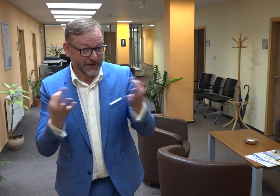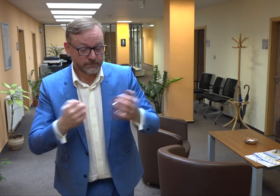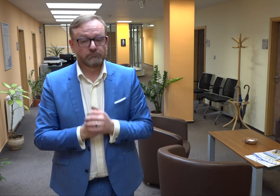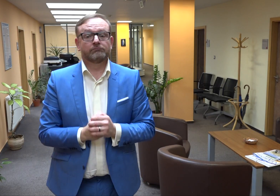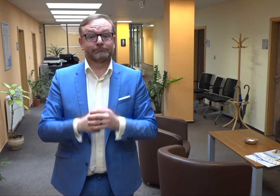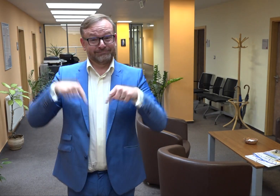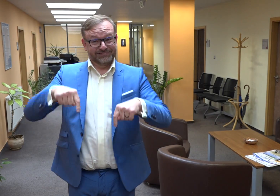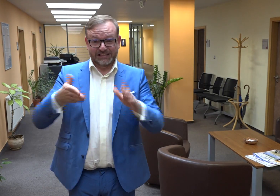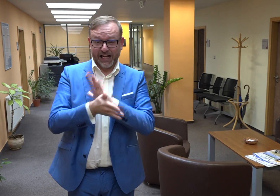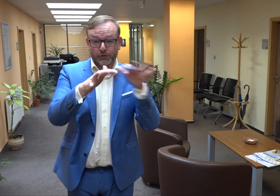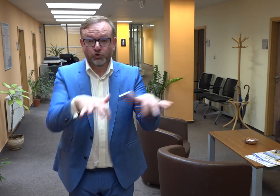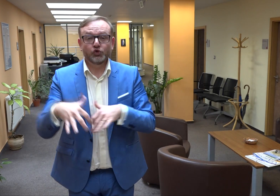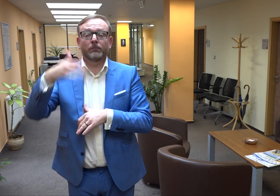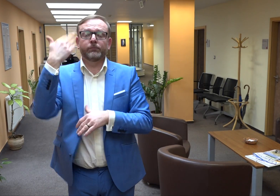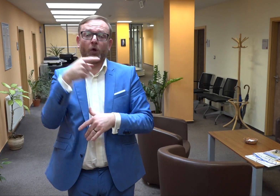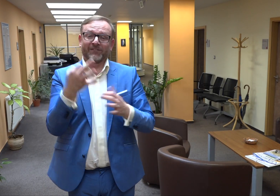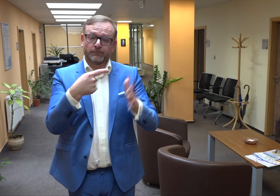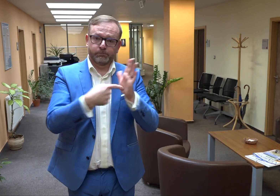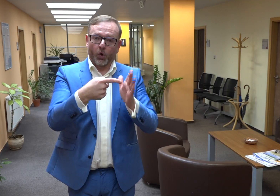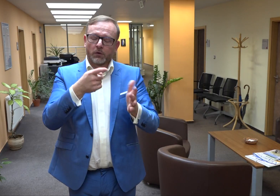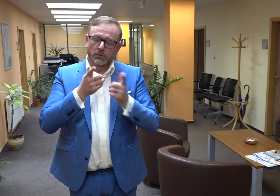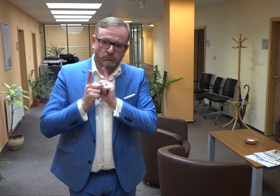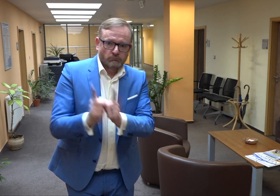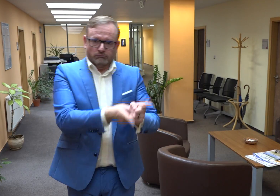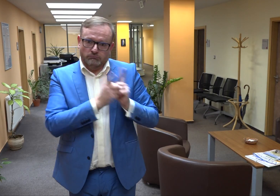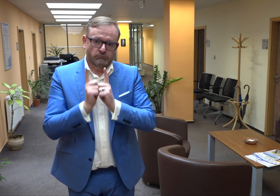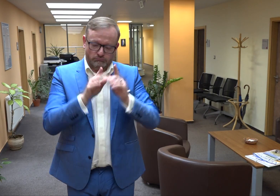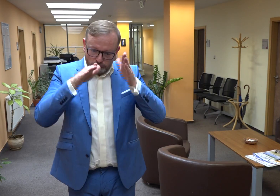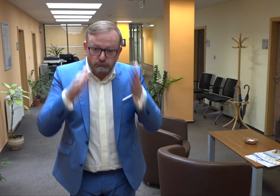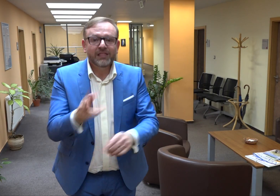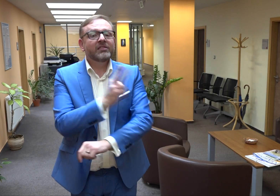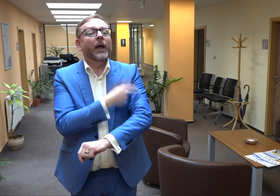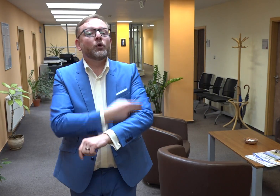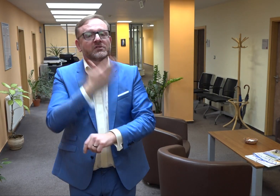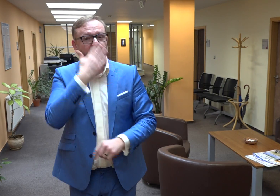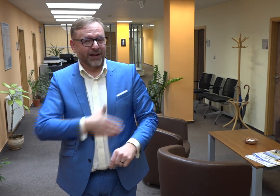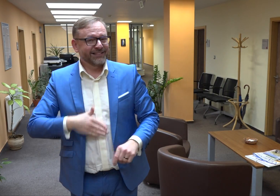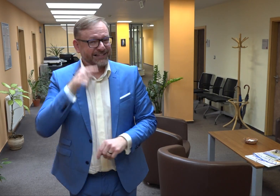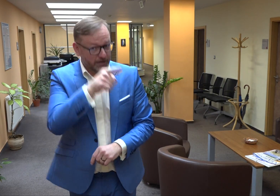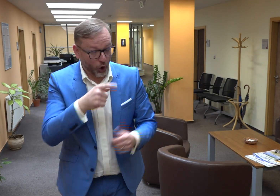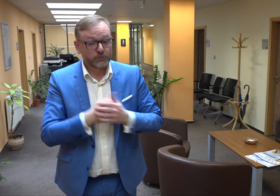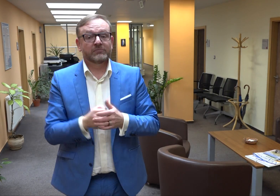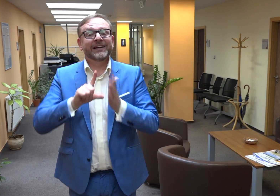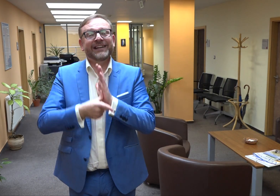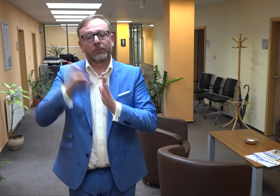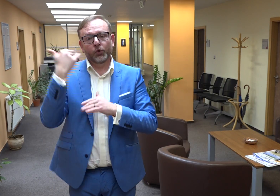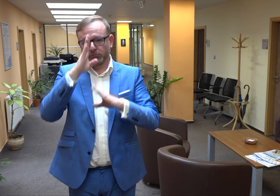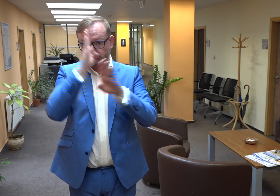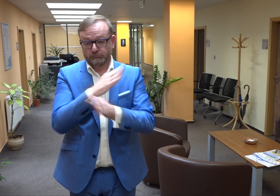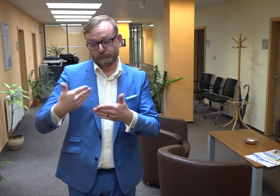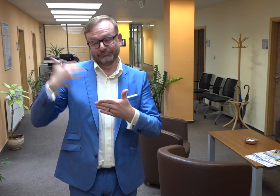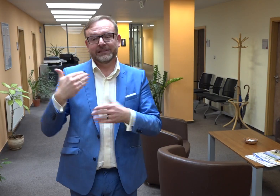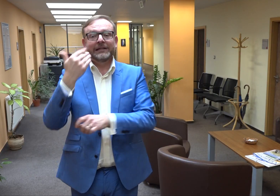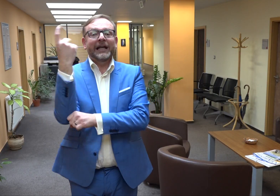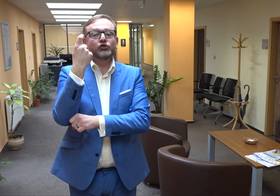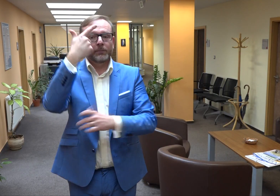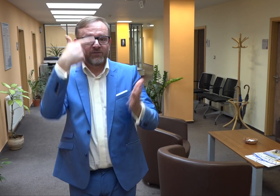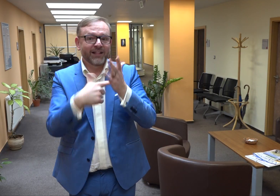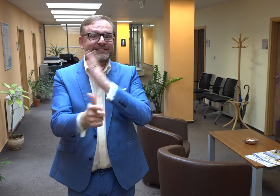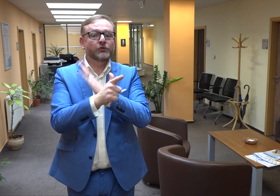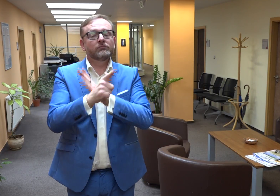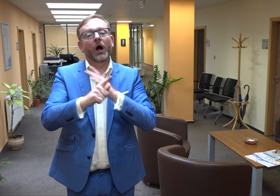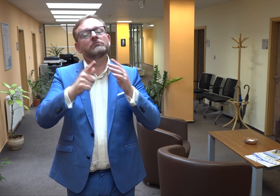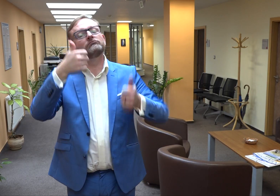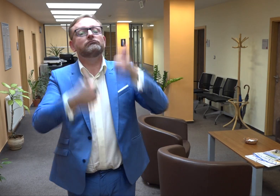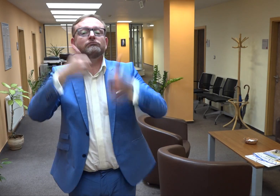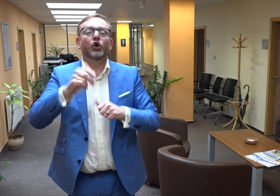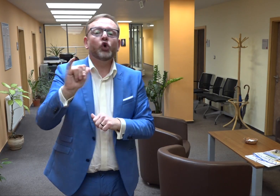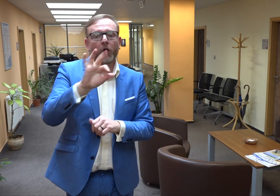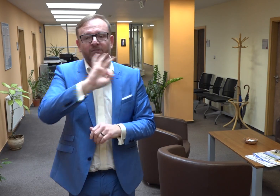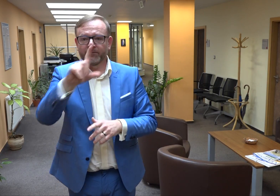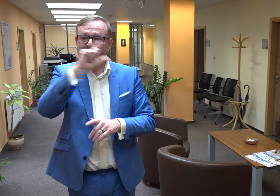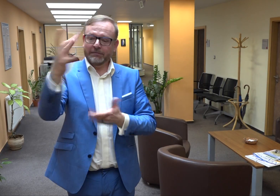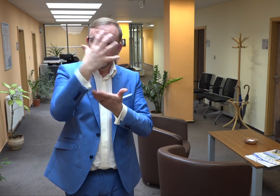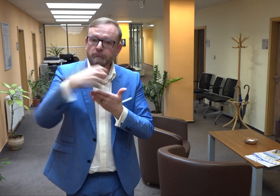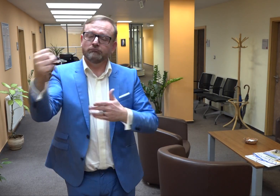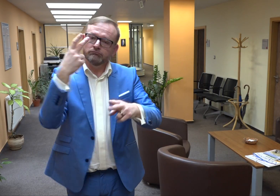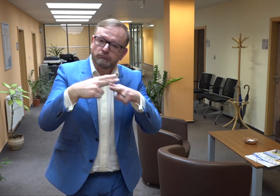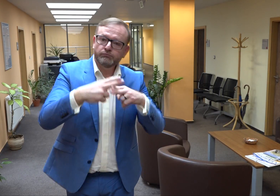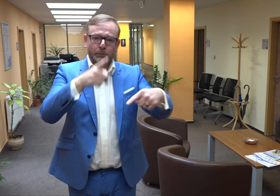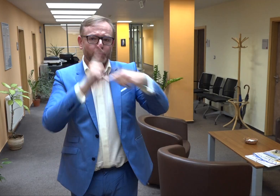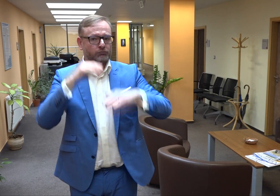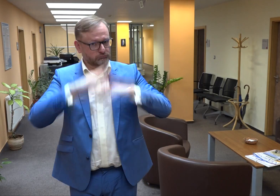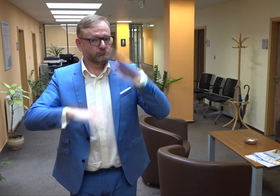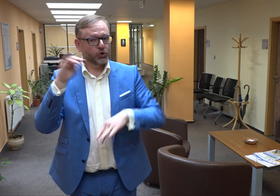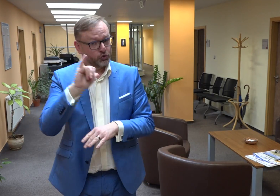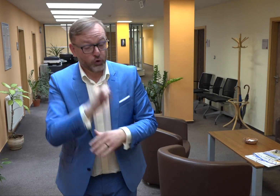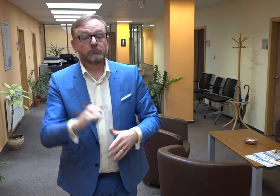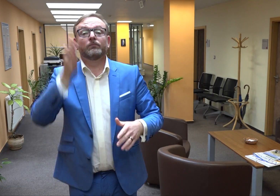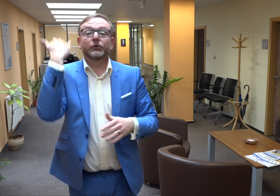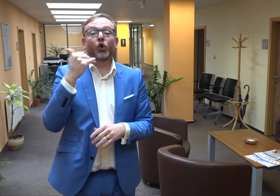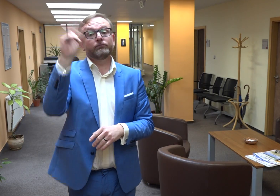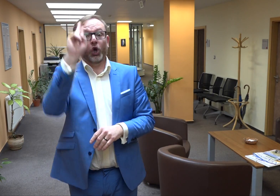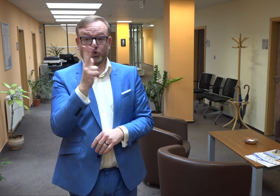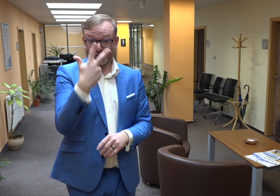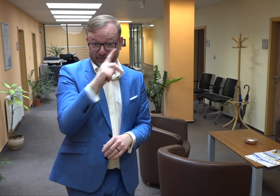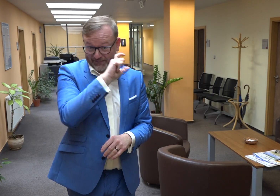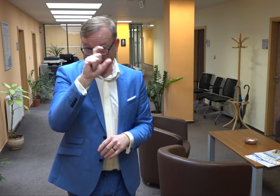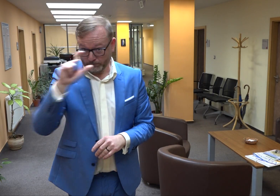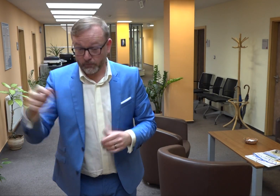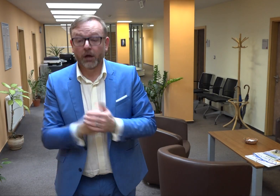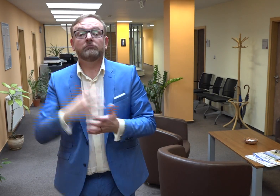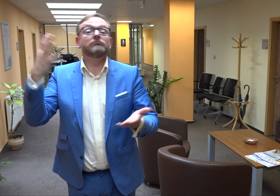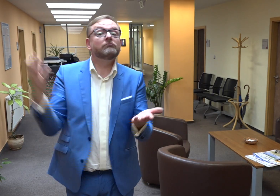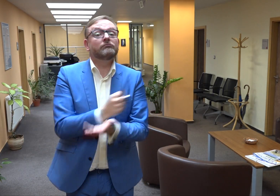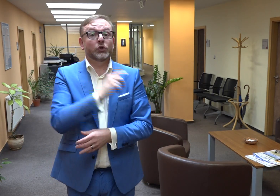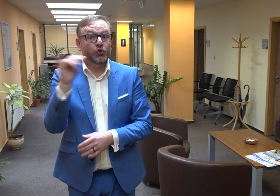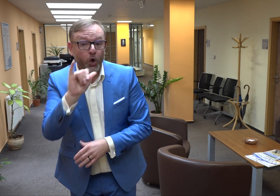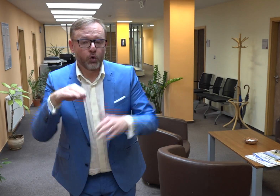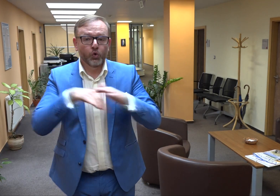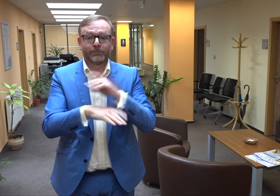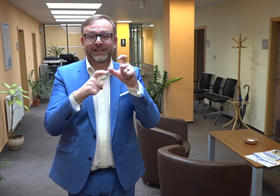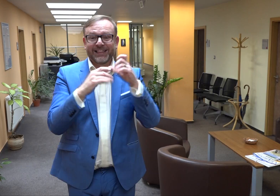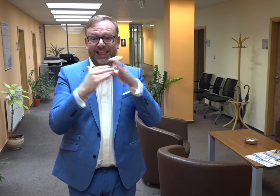Jedním z hojně diskutovaných témat byla modernizace Oblastní nemocnice Náchod, na jejíž stavební práce kraj nedávno vysoutěžil tendr za 1,3 miliardy korun. Na první etapu modernizace se